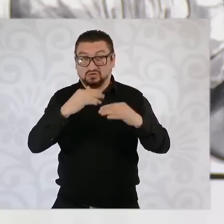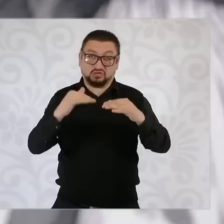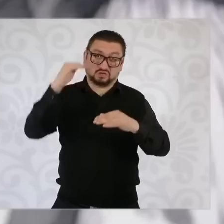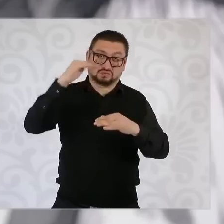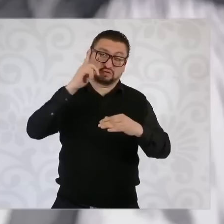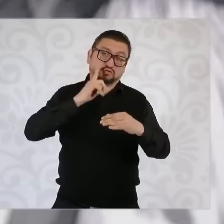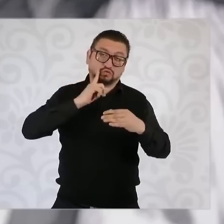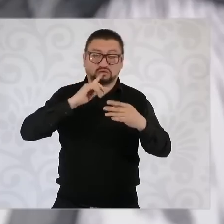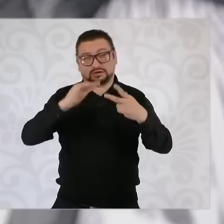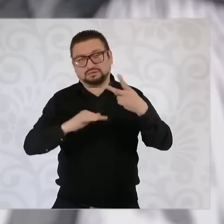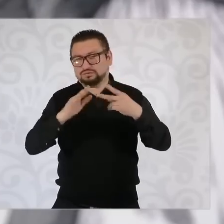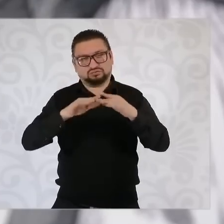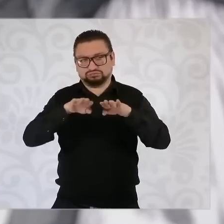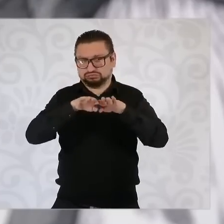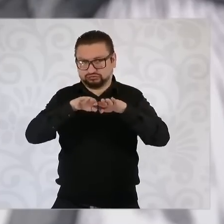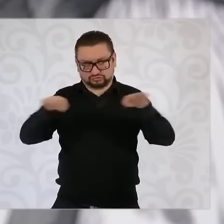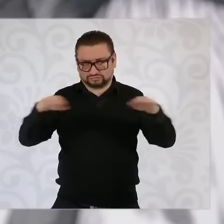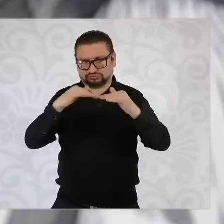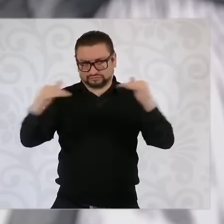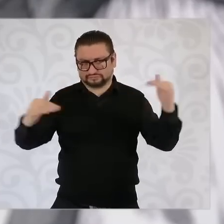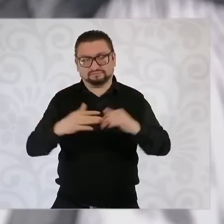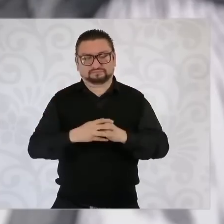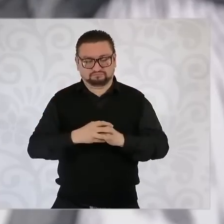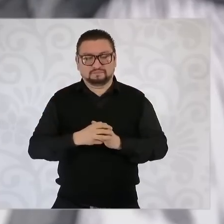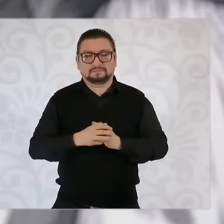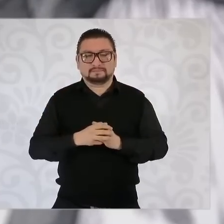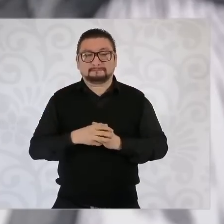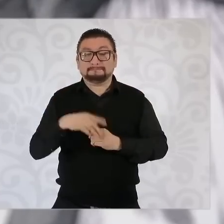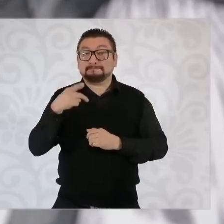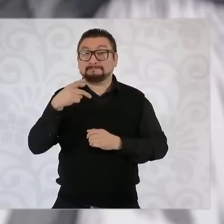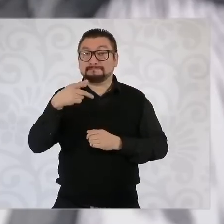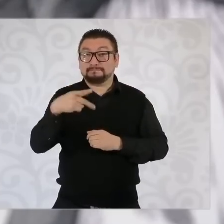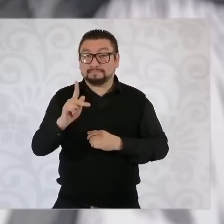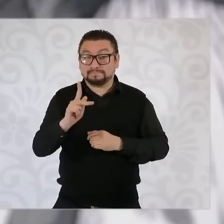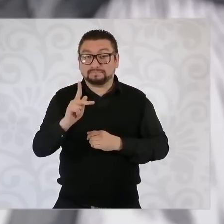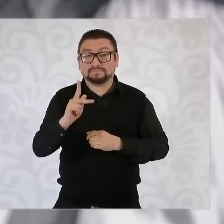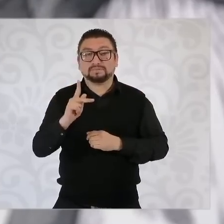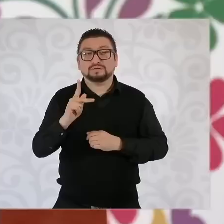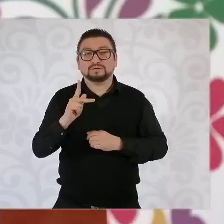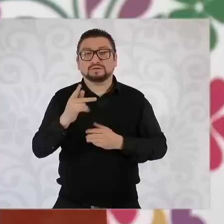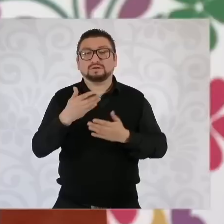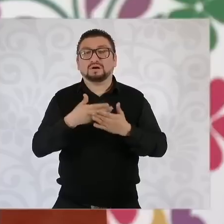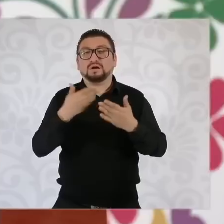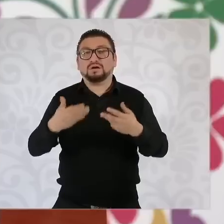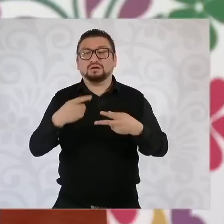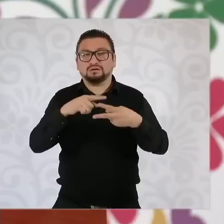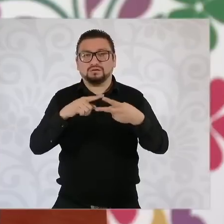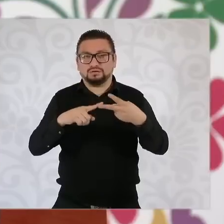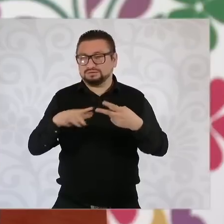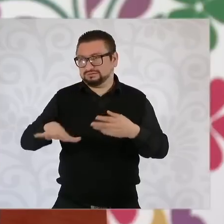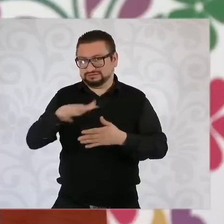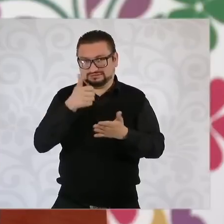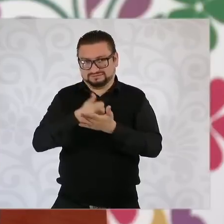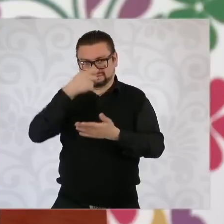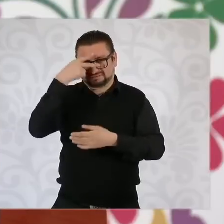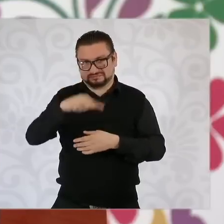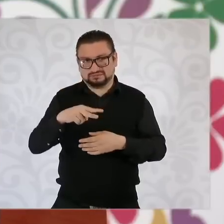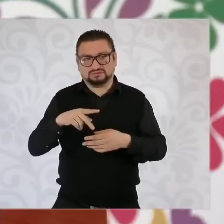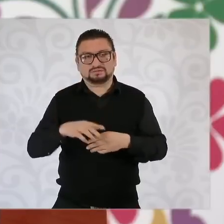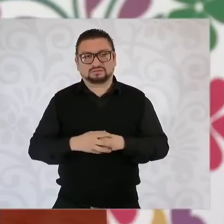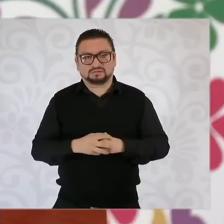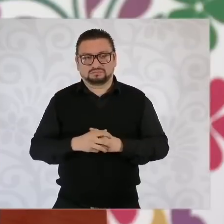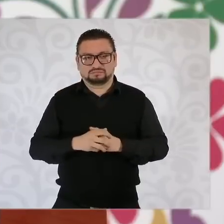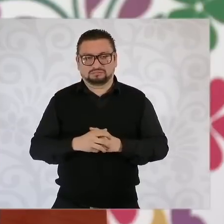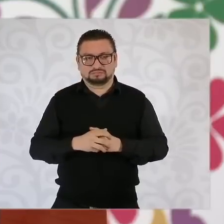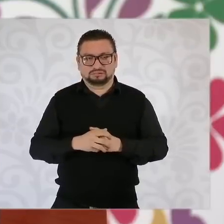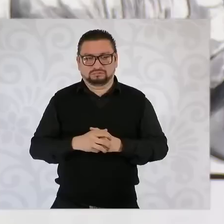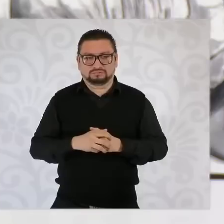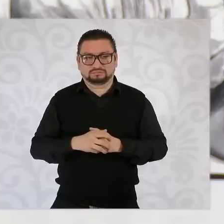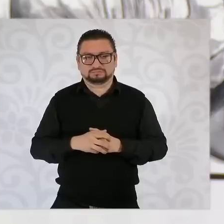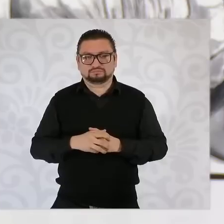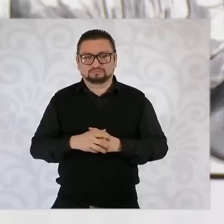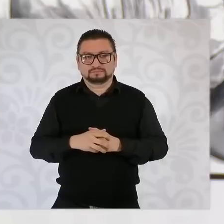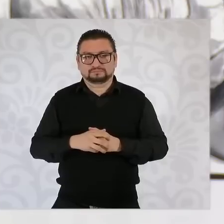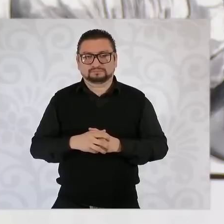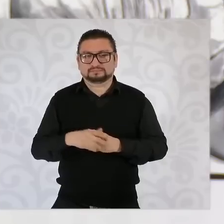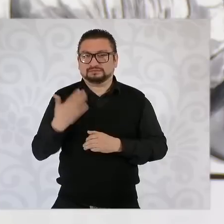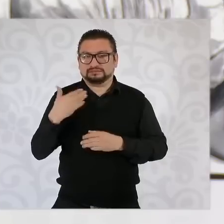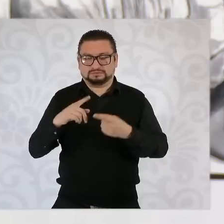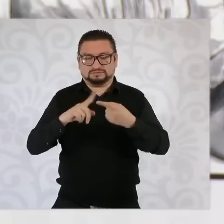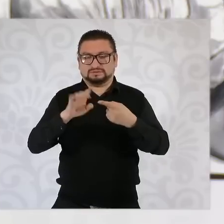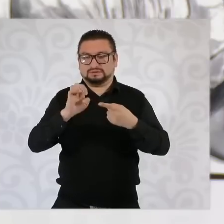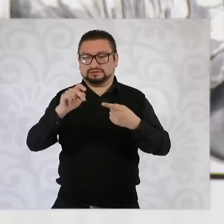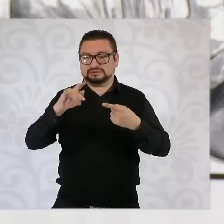mujer sino que haya paridad pero este por ejemplo aquí en la Ciudad de México estuvo Ernestina gody